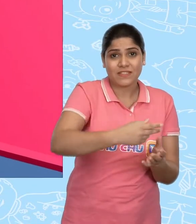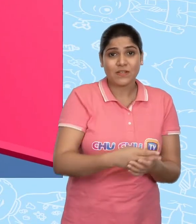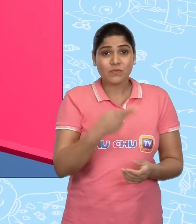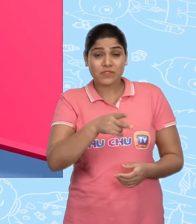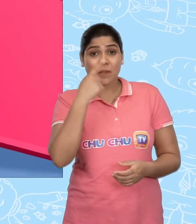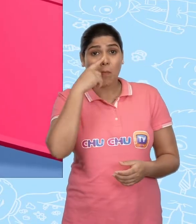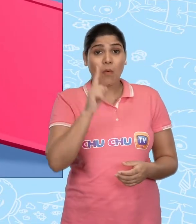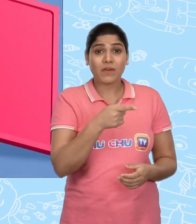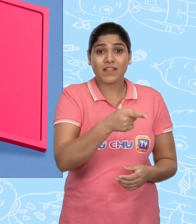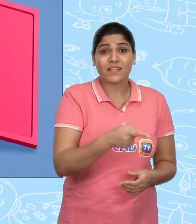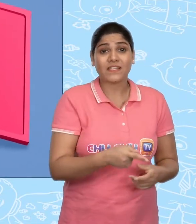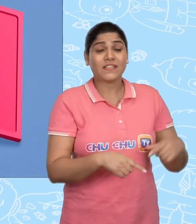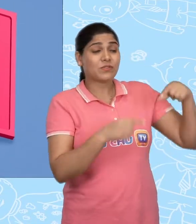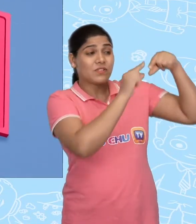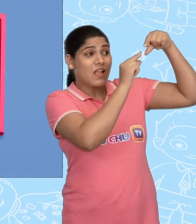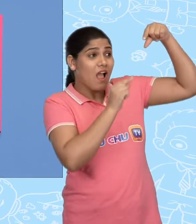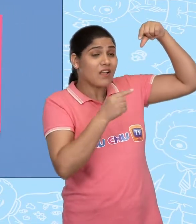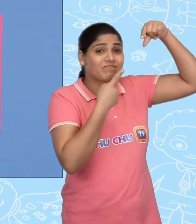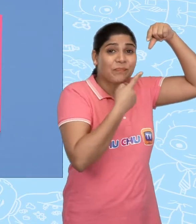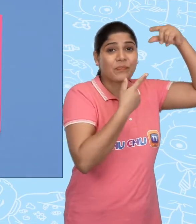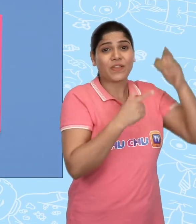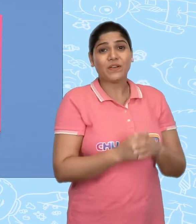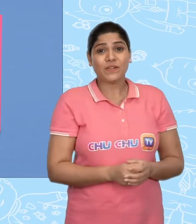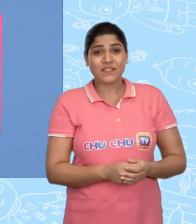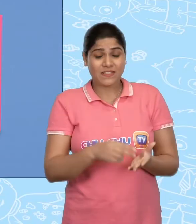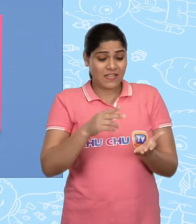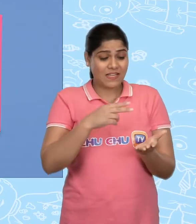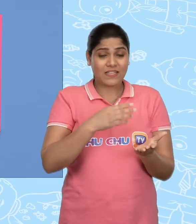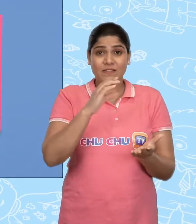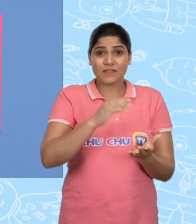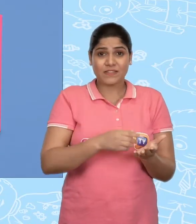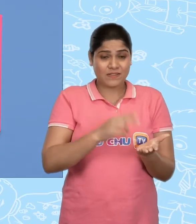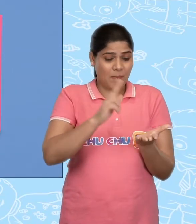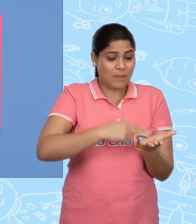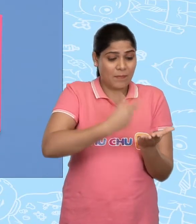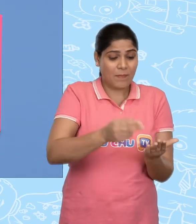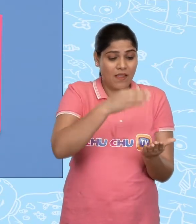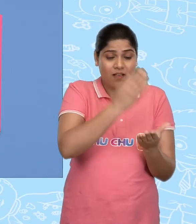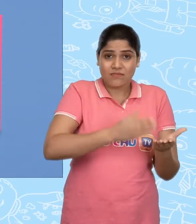उसकी Mom ने उसे कुछ रसीले अंगूर दिये थे और एक peanut butter sandwich भी